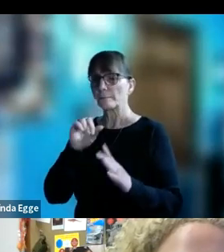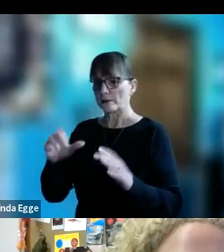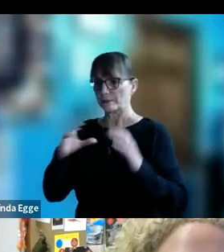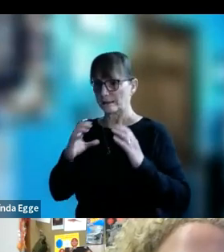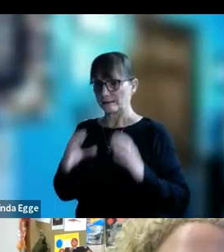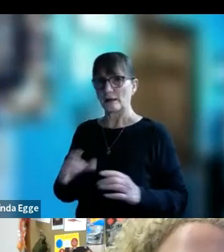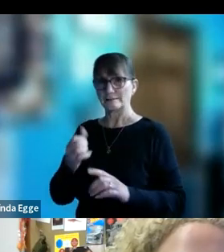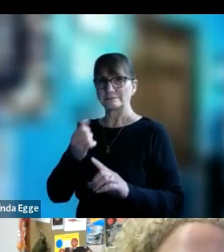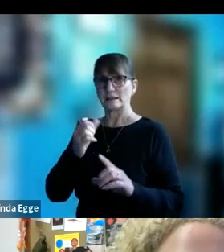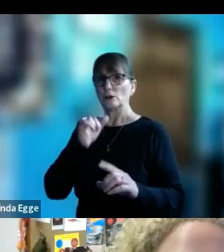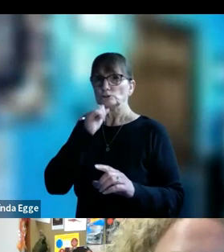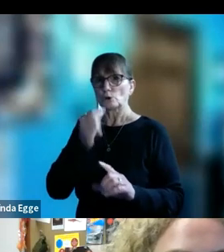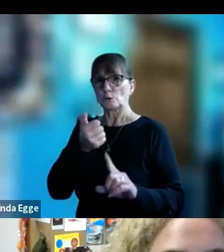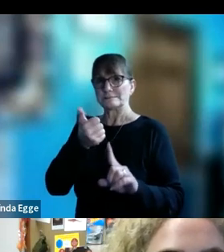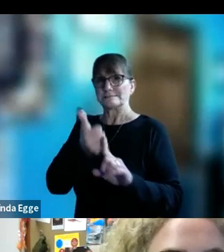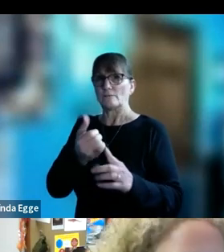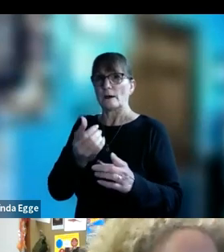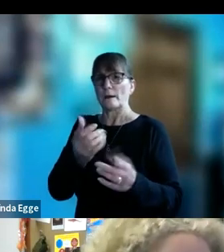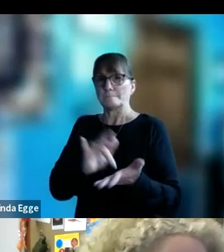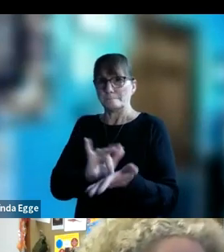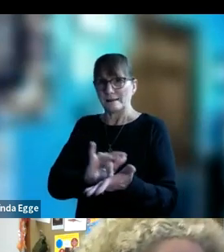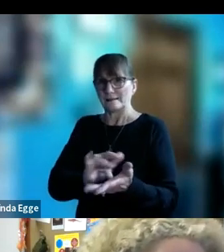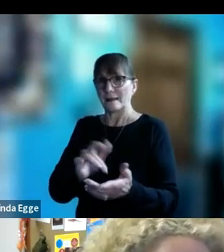con otras sustancias como: "Bueno, el Lexapro